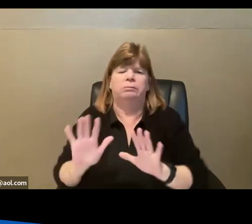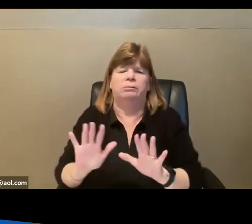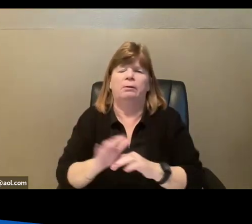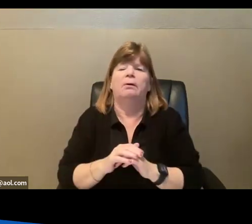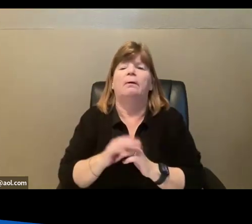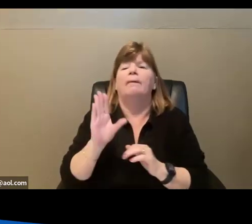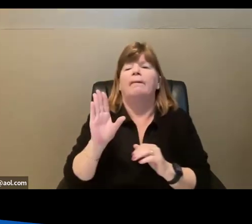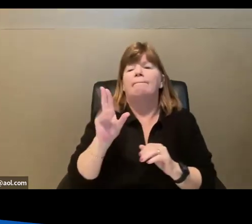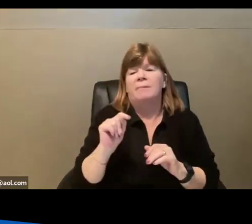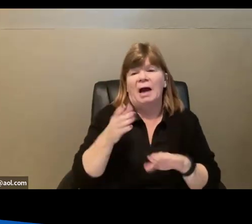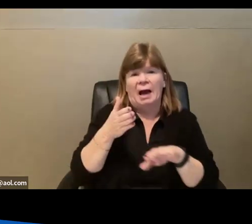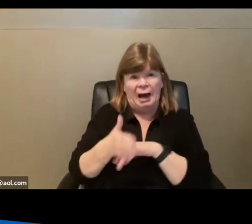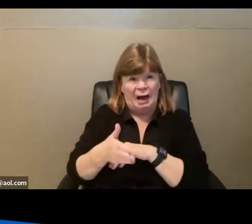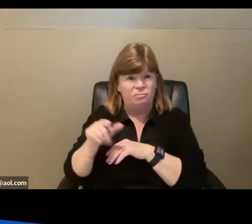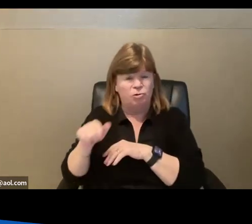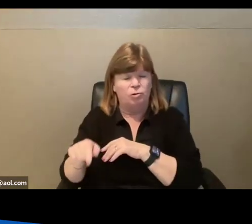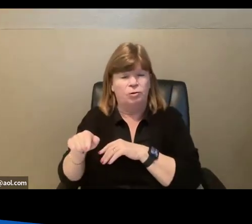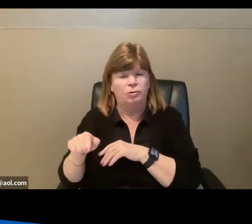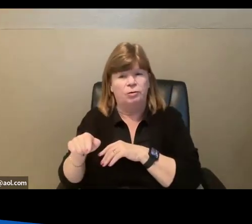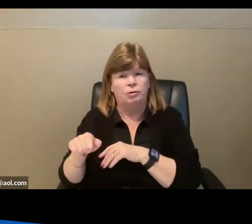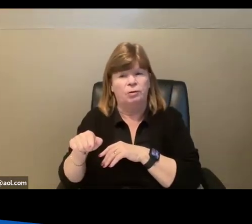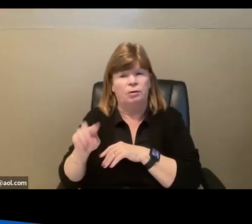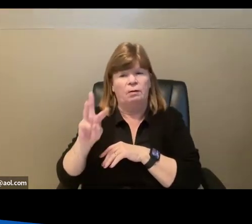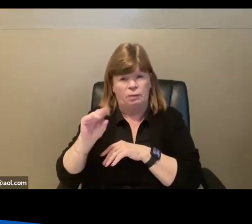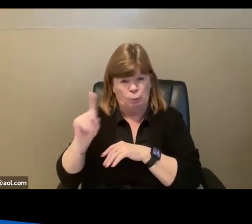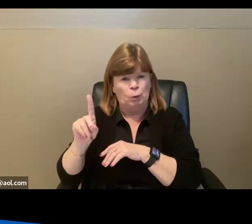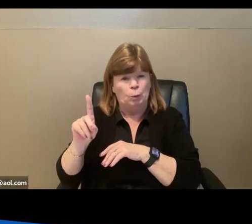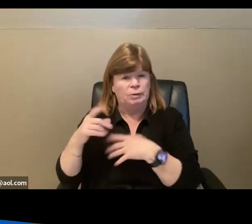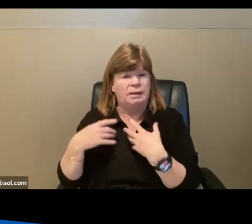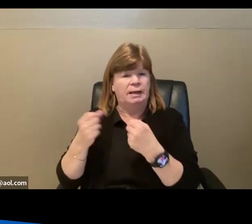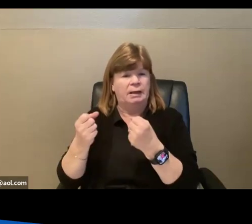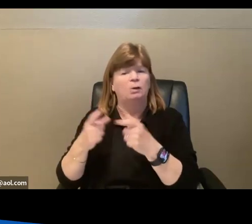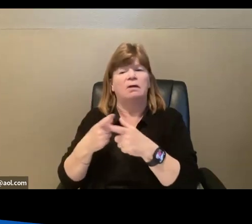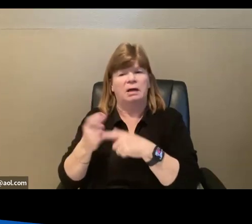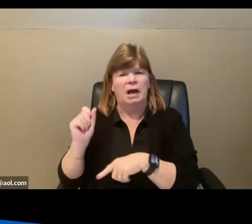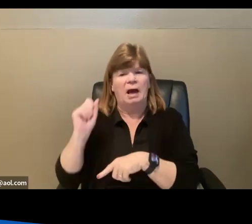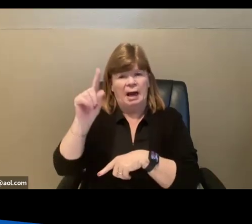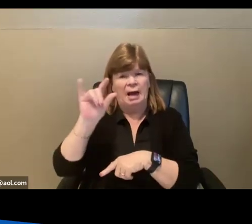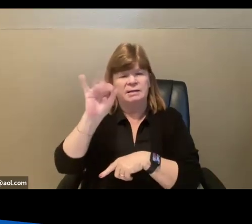Pero una vez que esa herida haya sanado, pregunta si la estimulación eléctrica